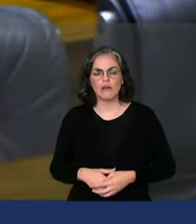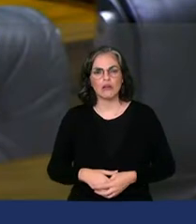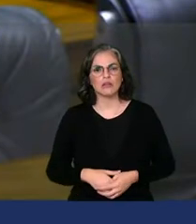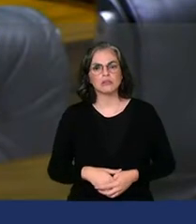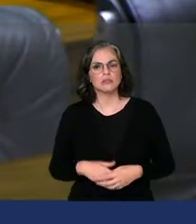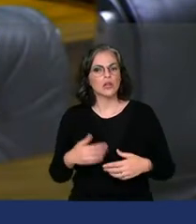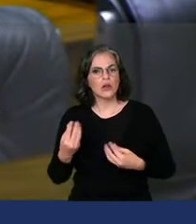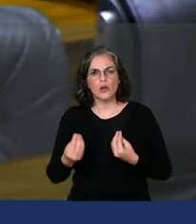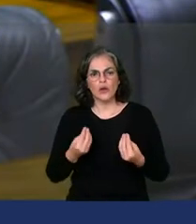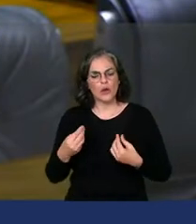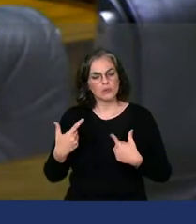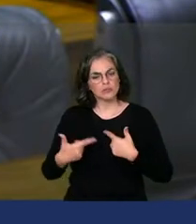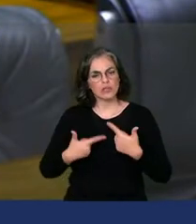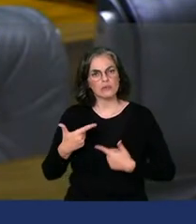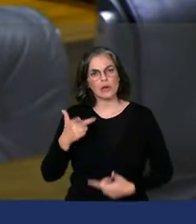MUNDO DA CULTURA, NO MUNDO DA